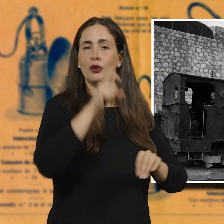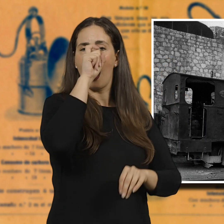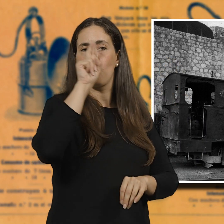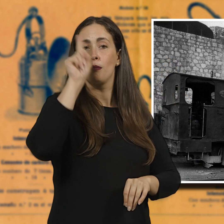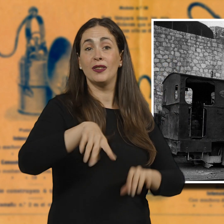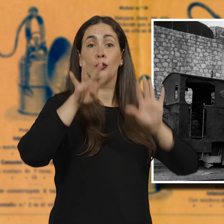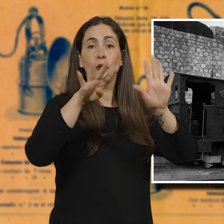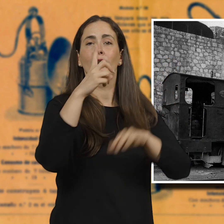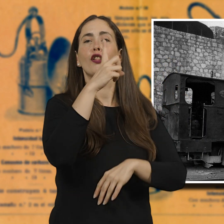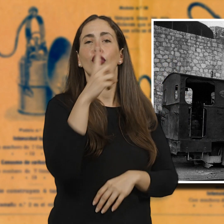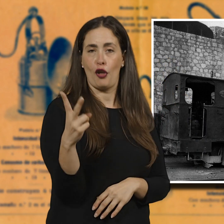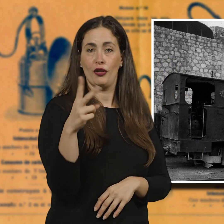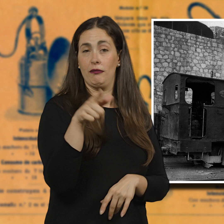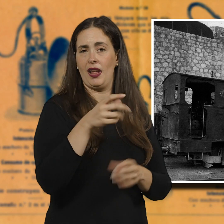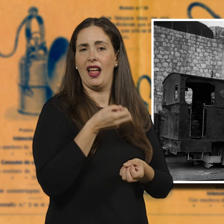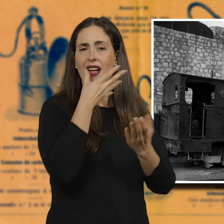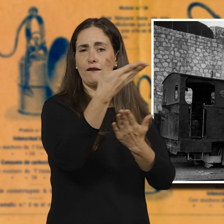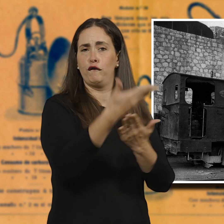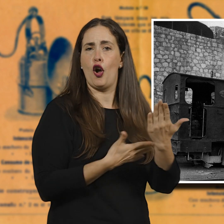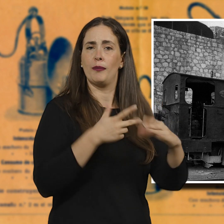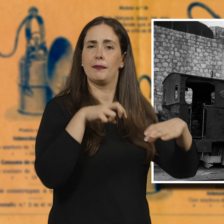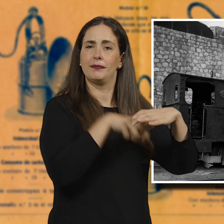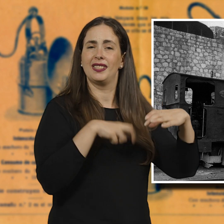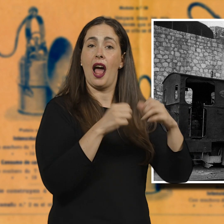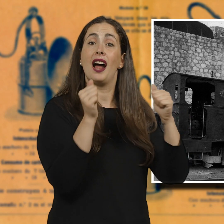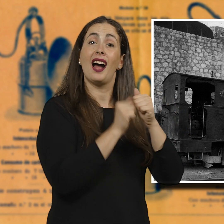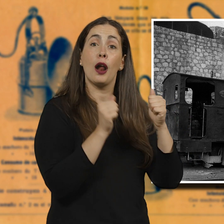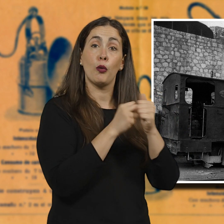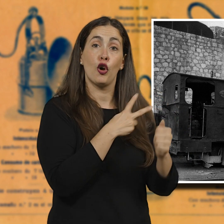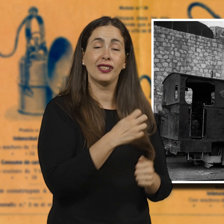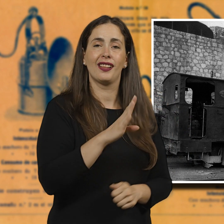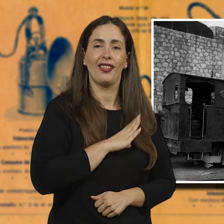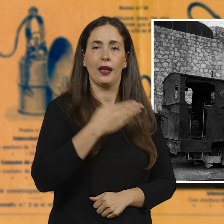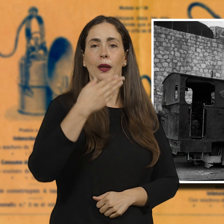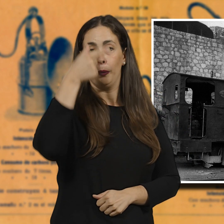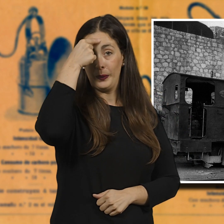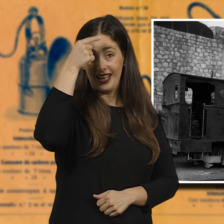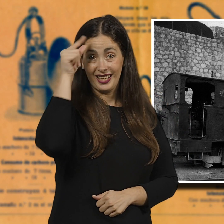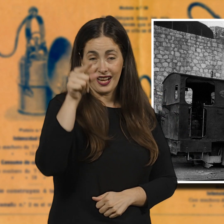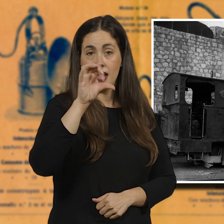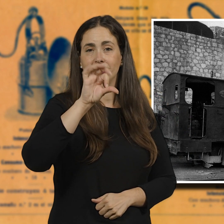el 1912 a l’informe de les mines de Carbones de Berga SA